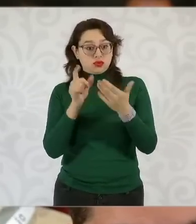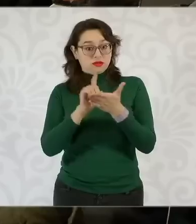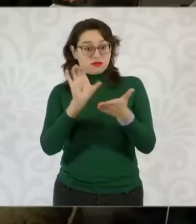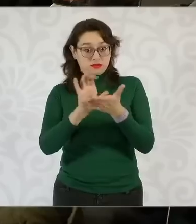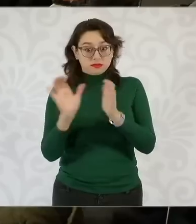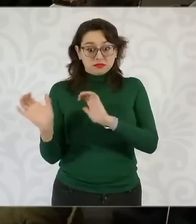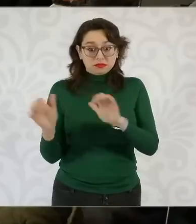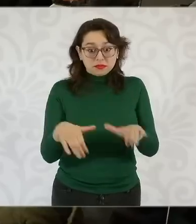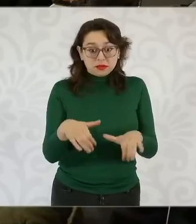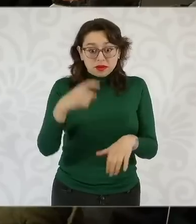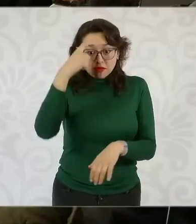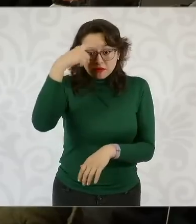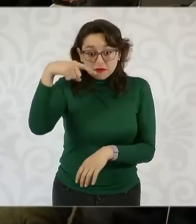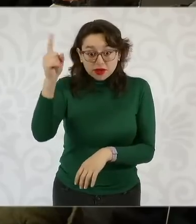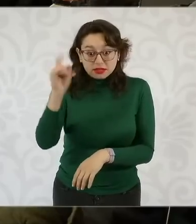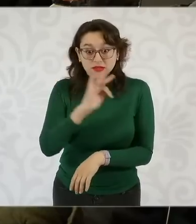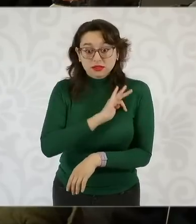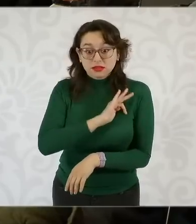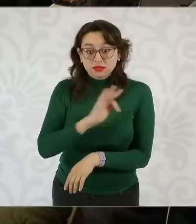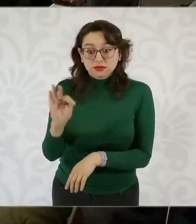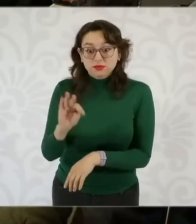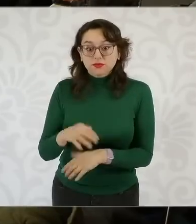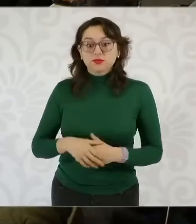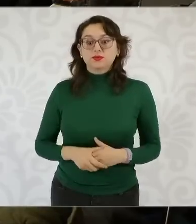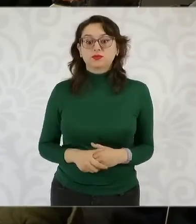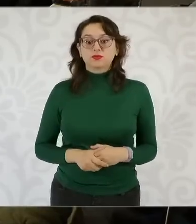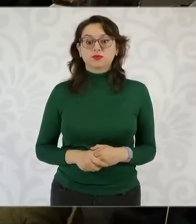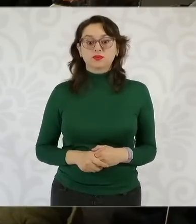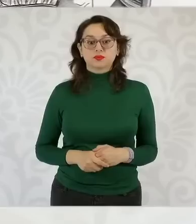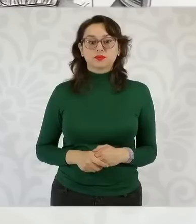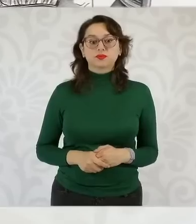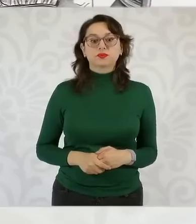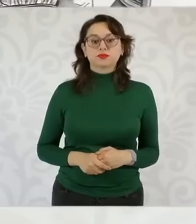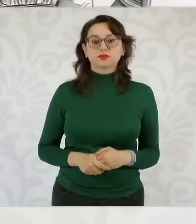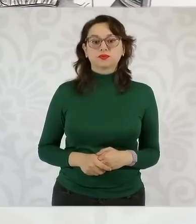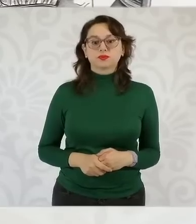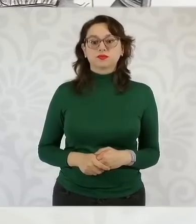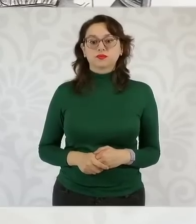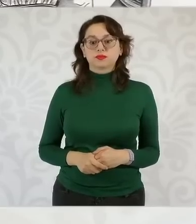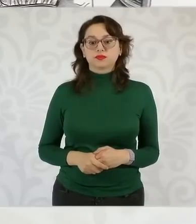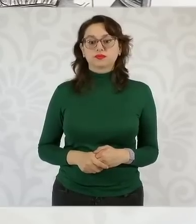gracias Pues nosotros como yo yo lo comentaba uno de nuestros valores es cuidar a nuestros